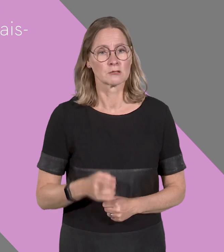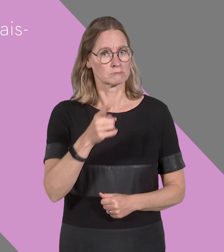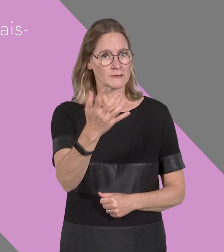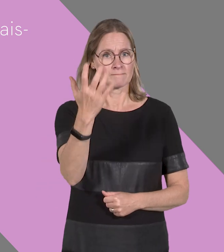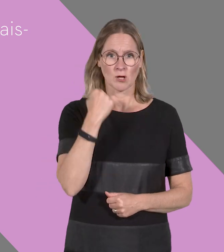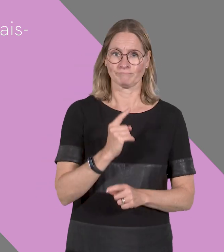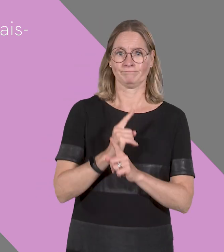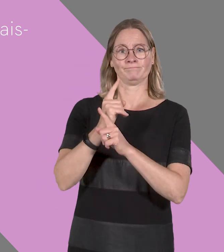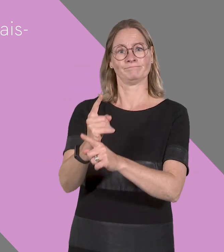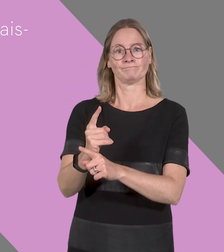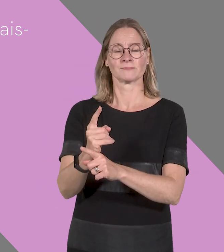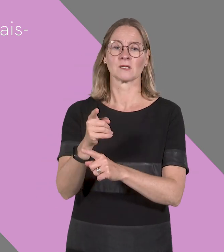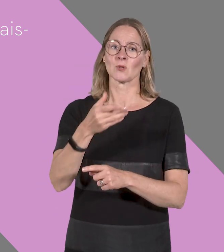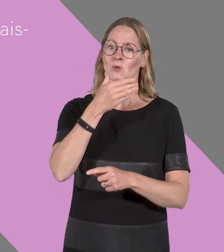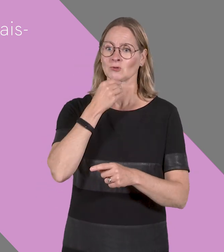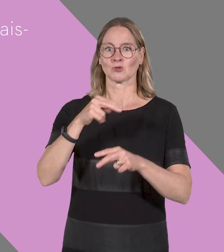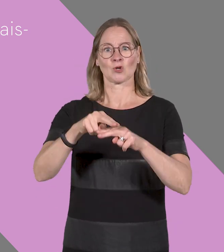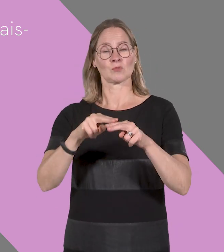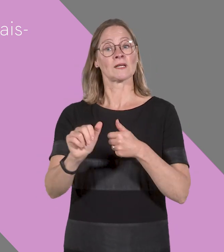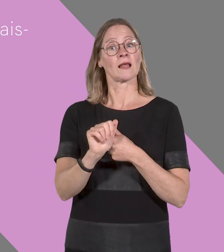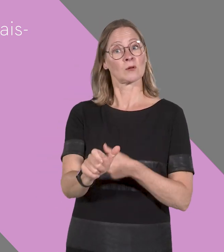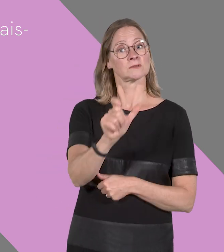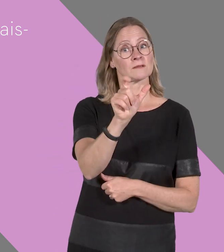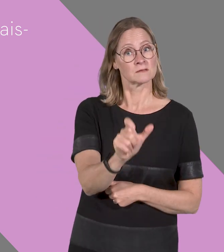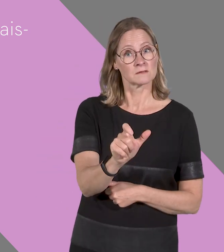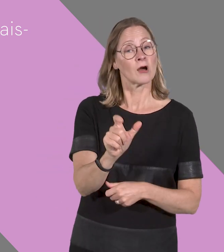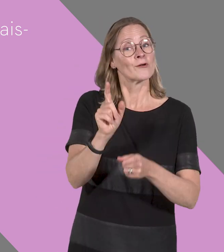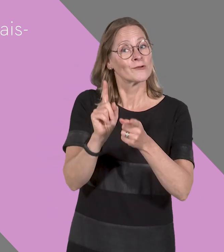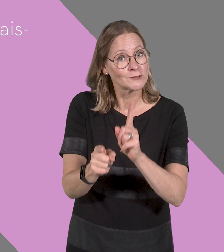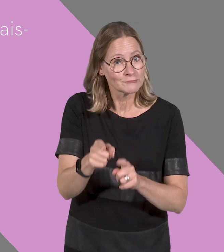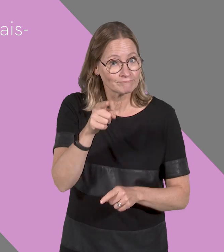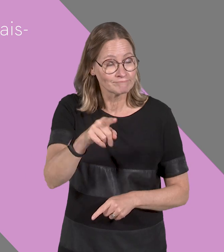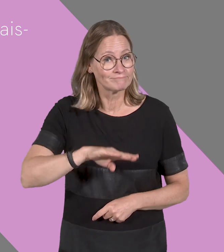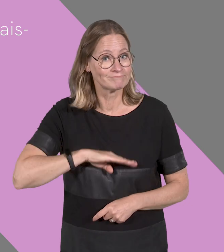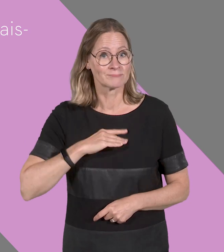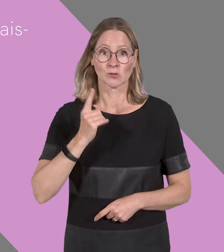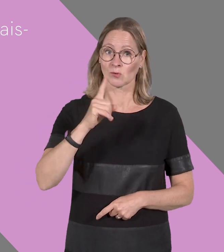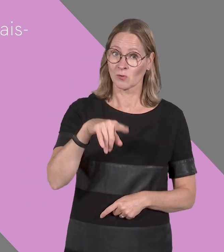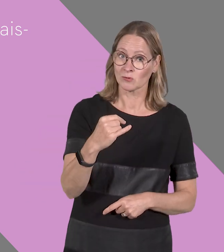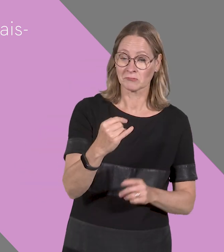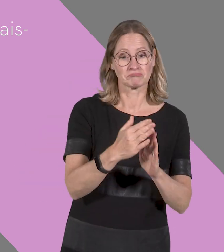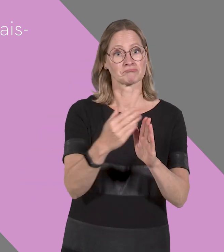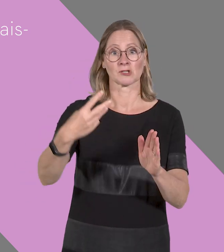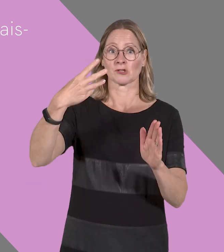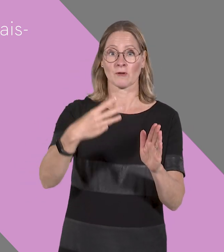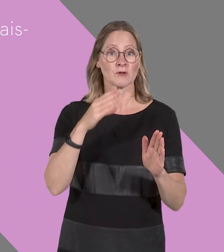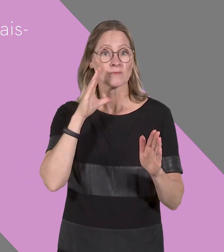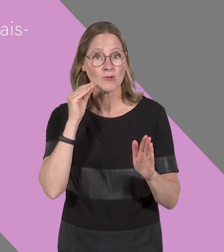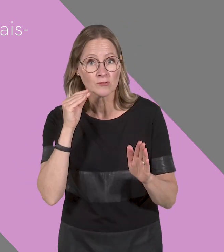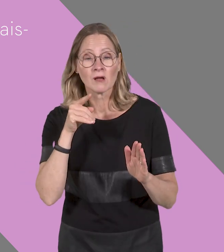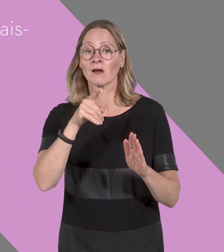Voit osallistua nuorisokokoukseen edustajana, jos olet 16–30 vuotias -